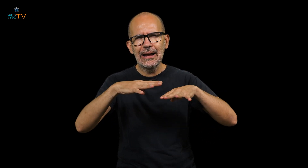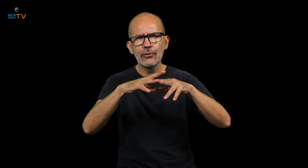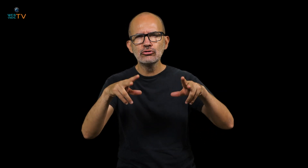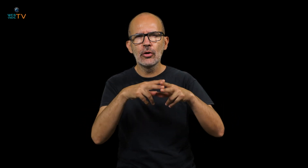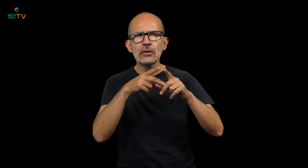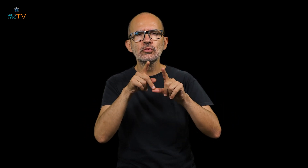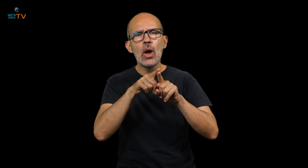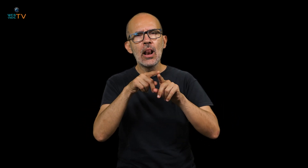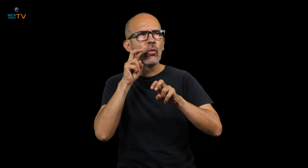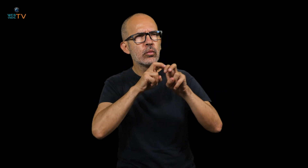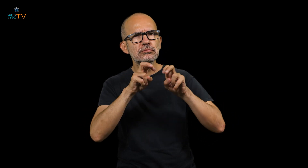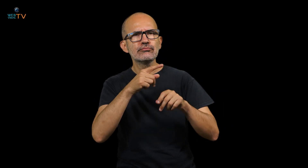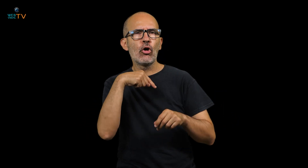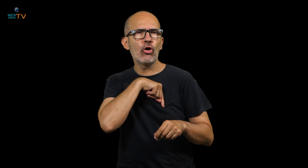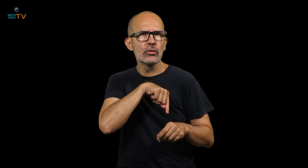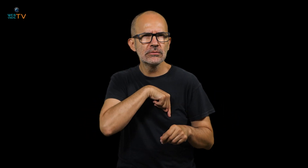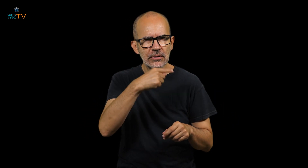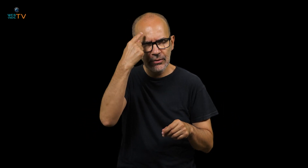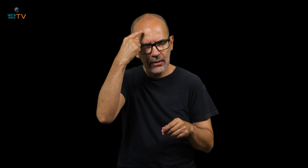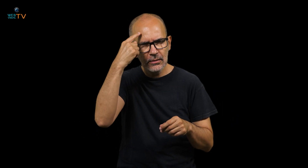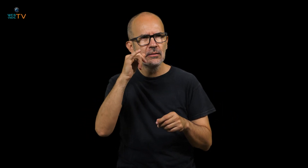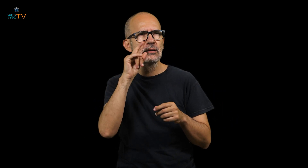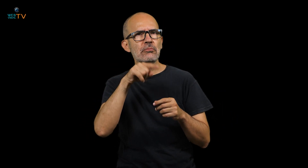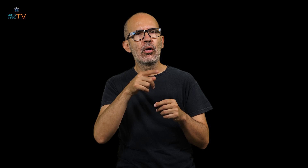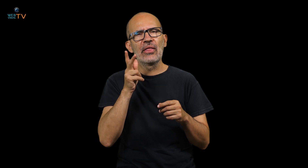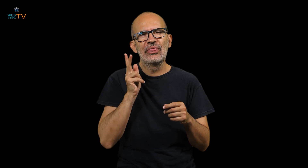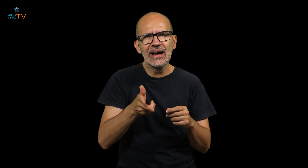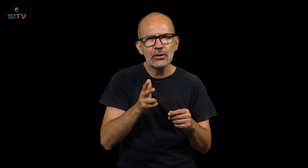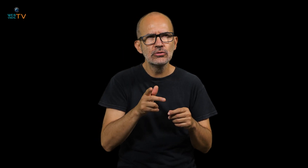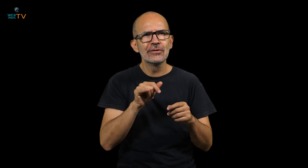Es una plataforma cuyo objetivo es crear consciencia social